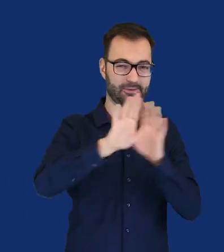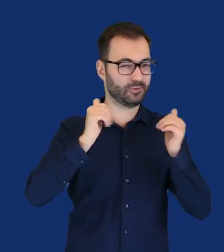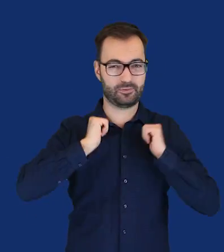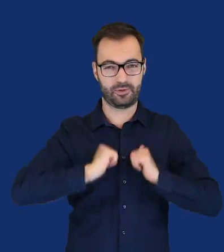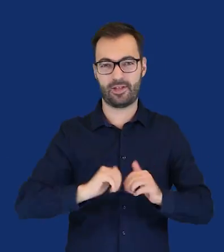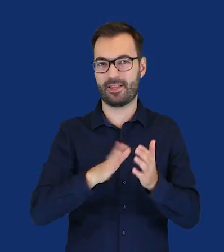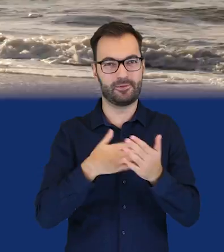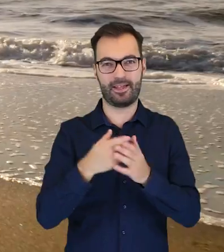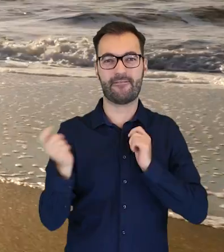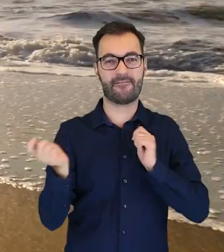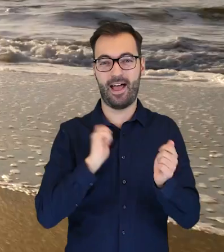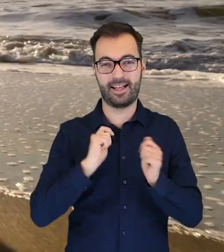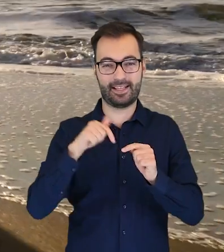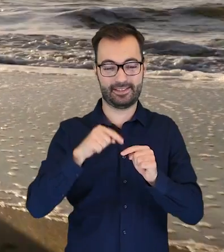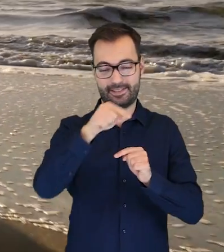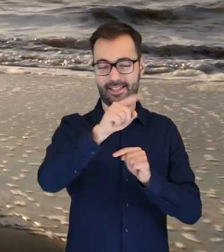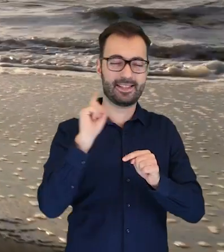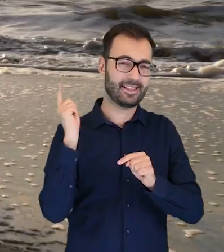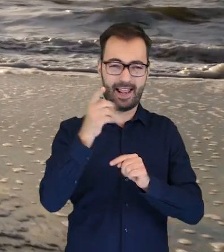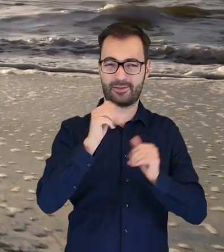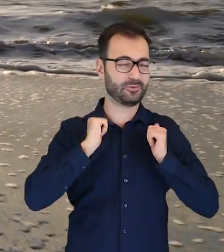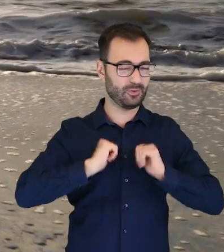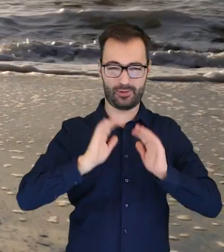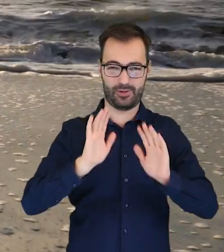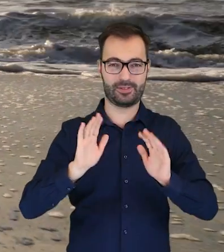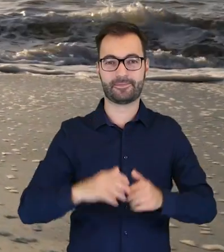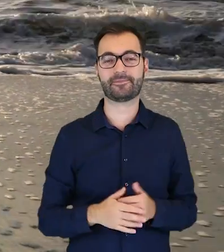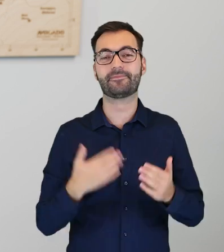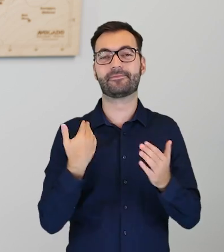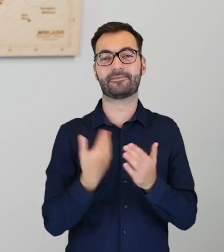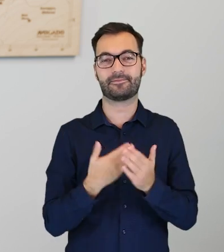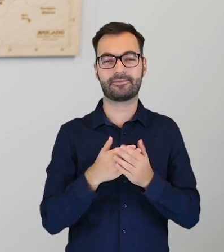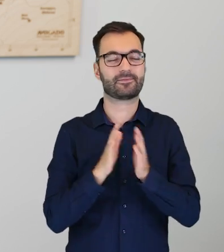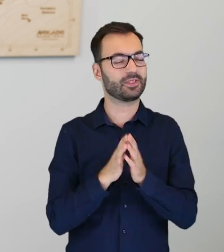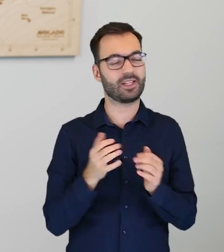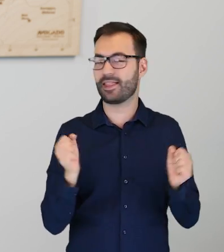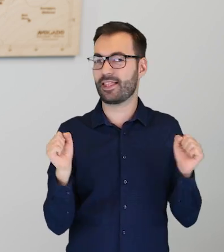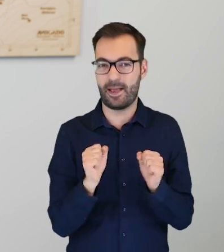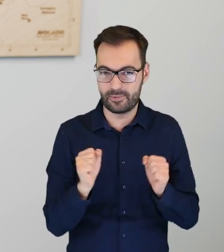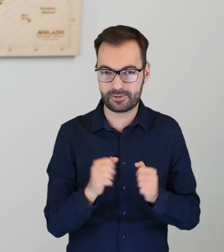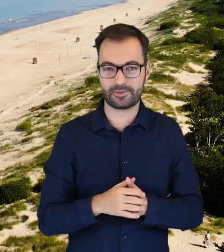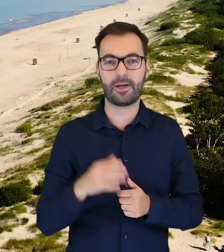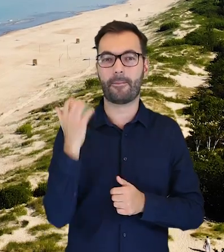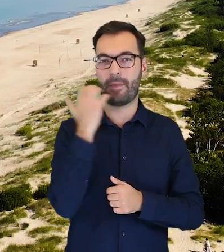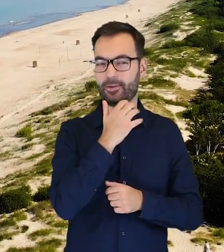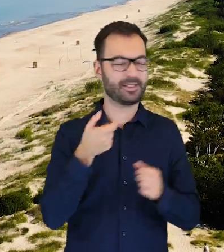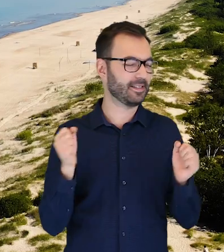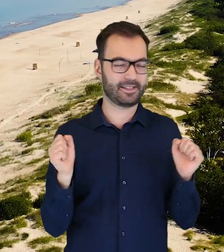na przykład podczas wakacyjnych wypraw. Dlatego nie obawiajcie się Morza Bałtyckiego.